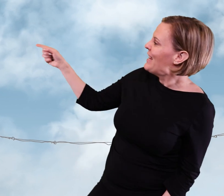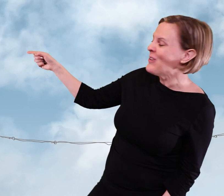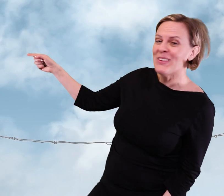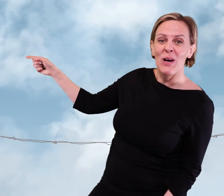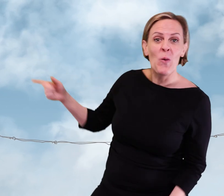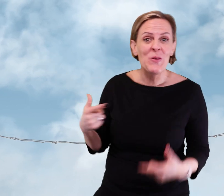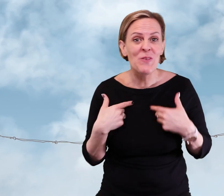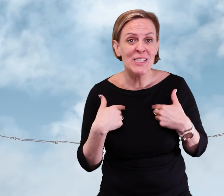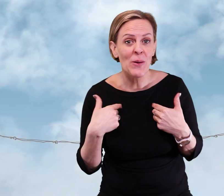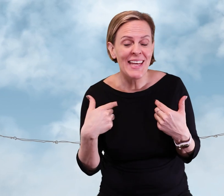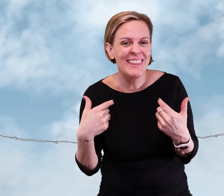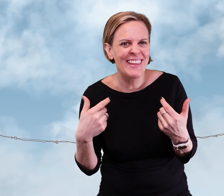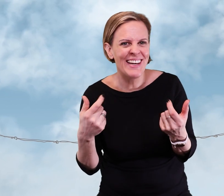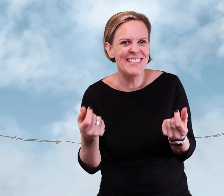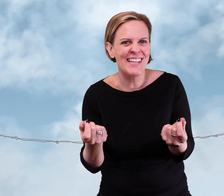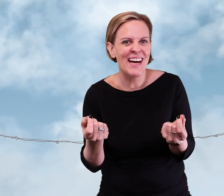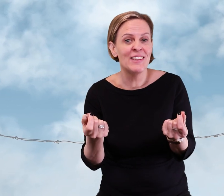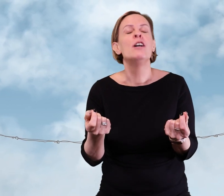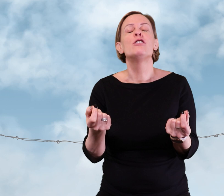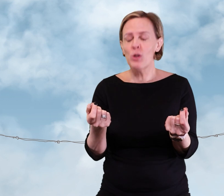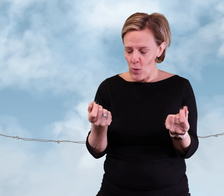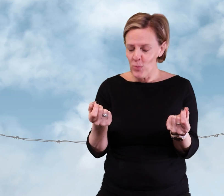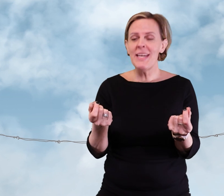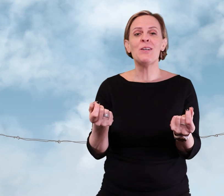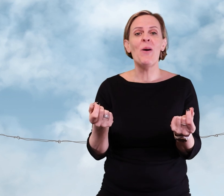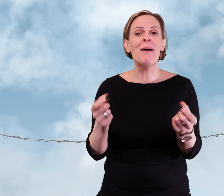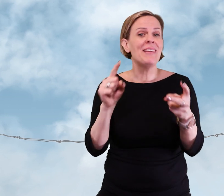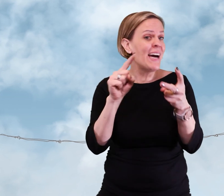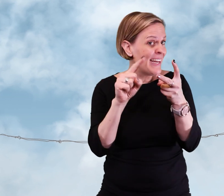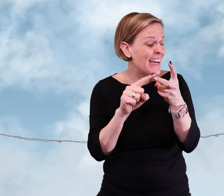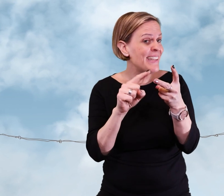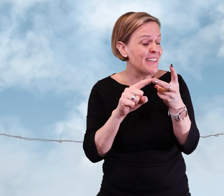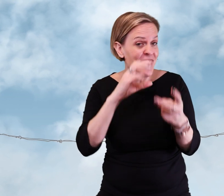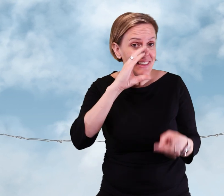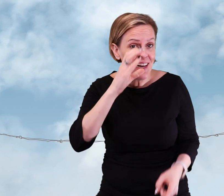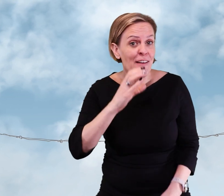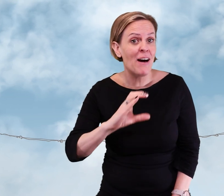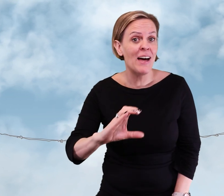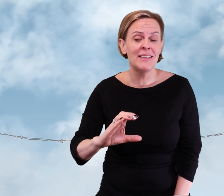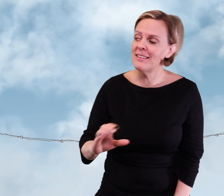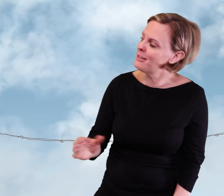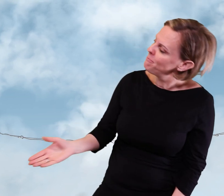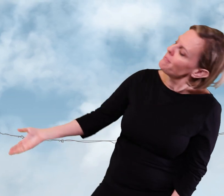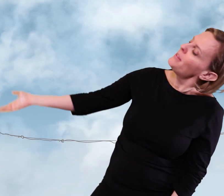det tyckte hon var så intressant så hon gick och hämtade en annan elefant